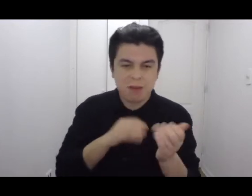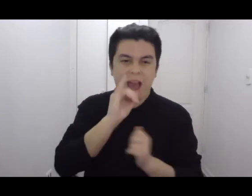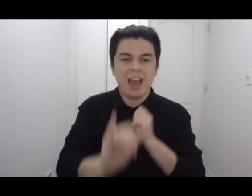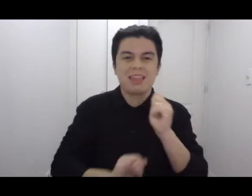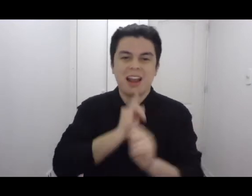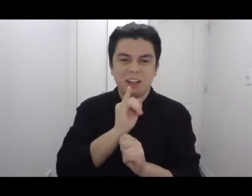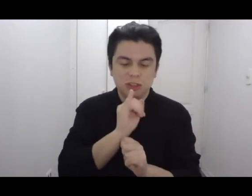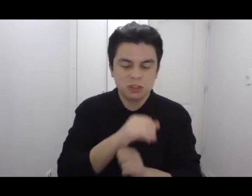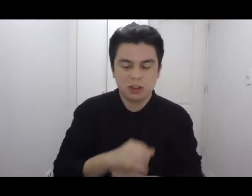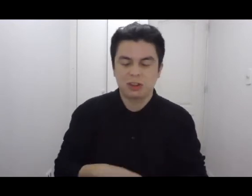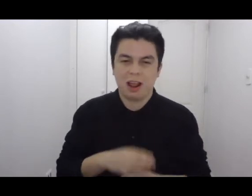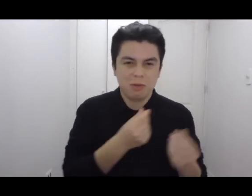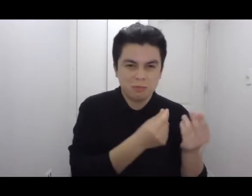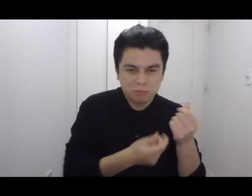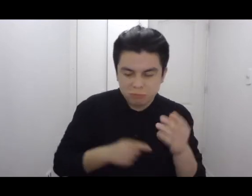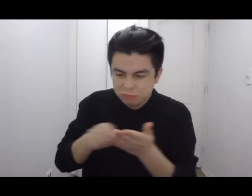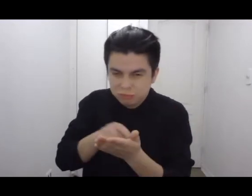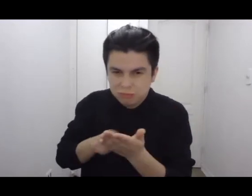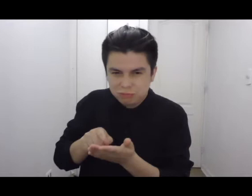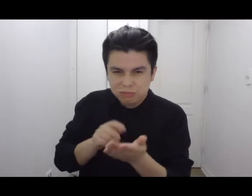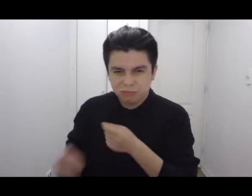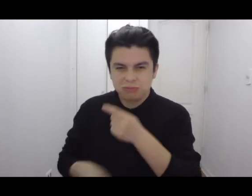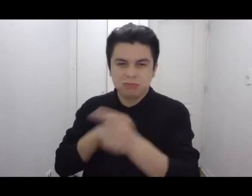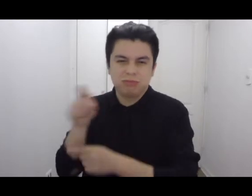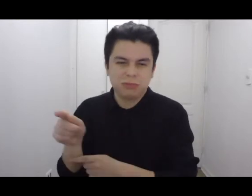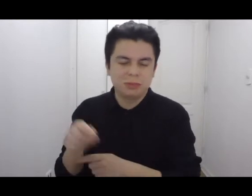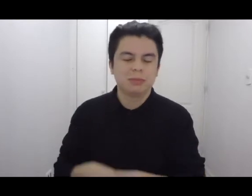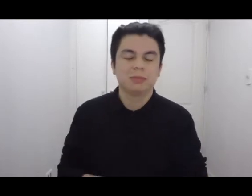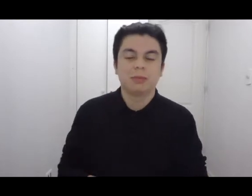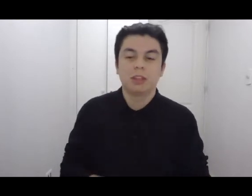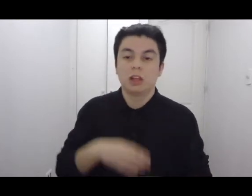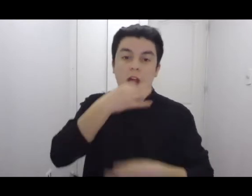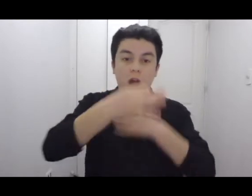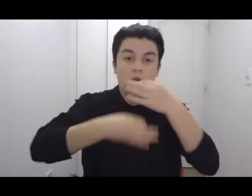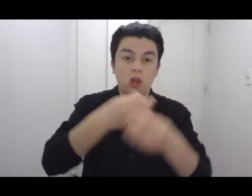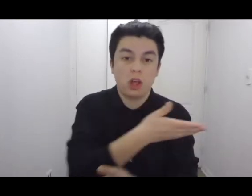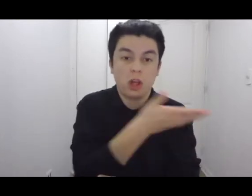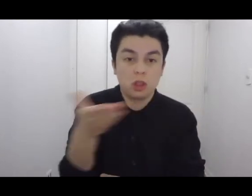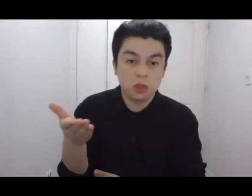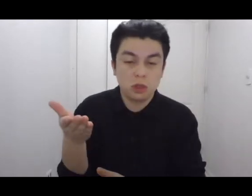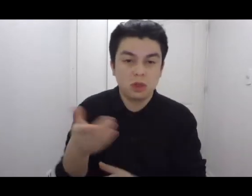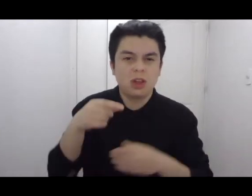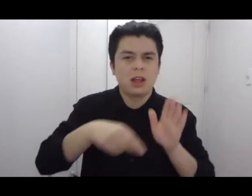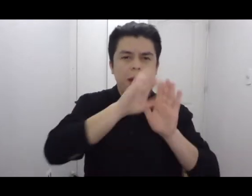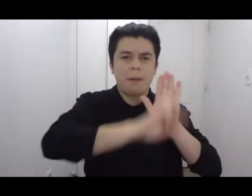internacionales, bueno les contamos a todos que este programa llega a sus hogares gracias